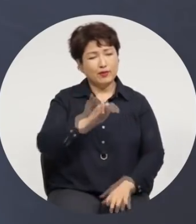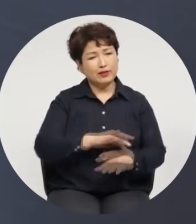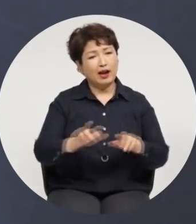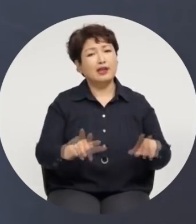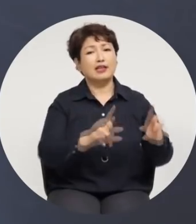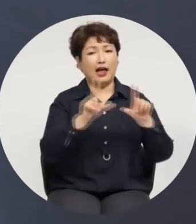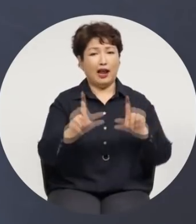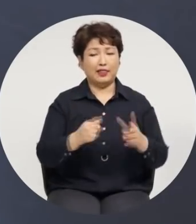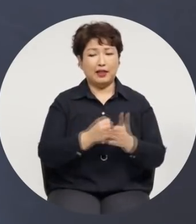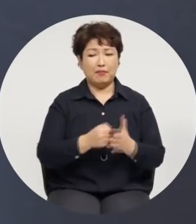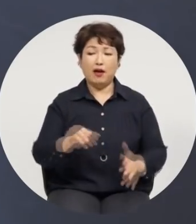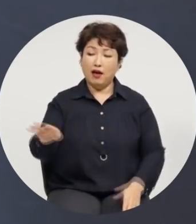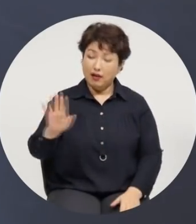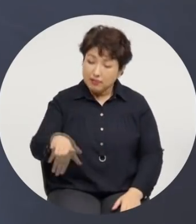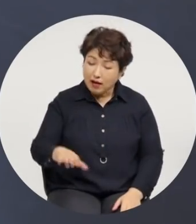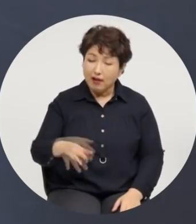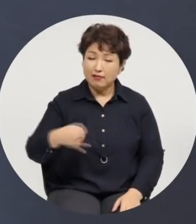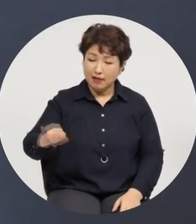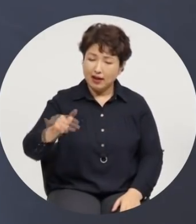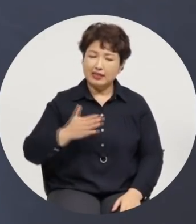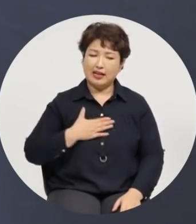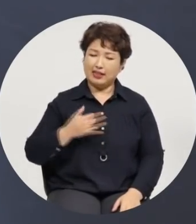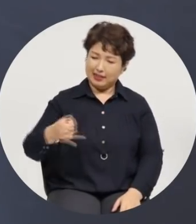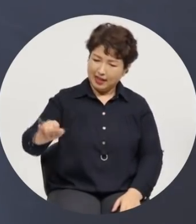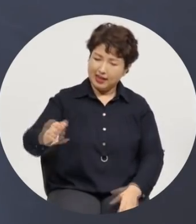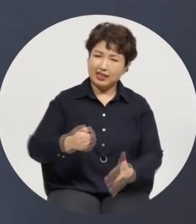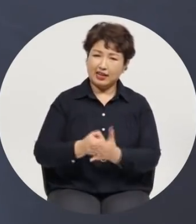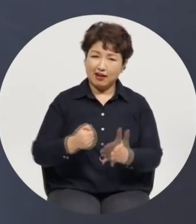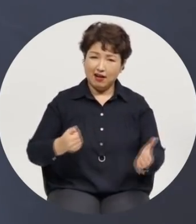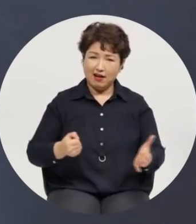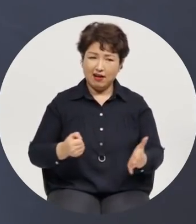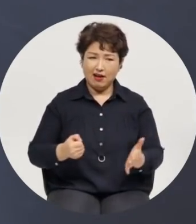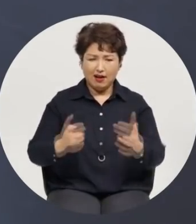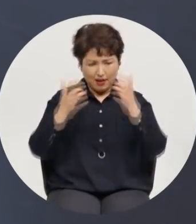"그러니 너도 내 딸이니까 우여곡절을 겪겠지만